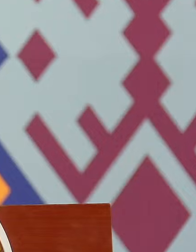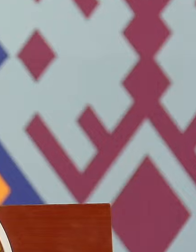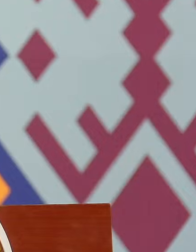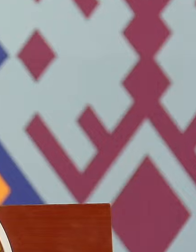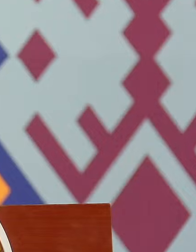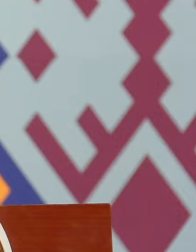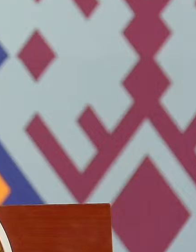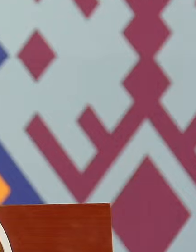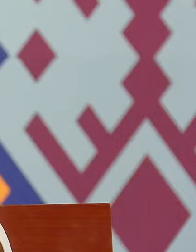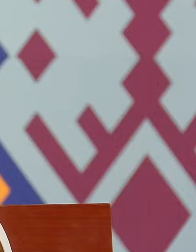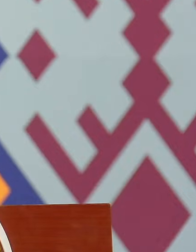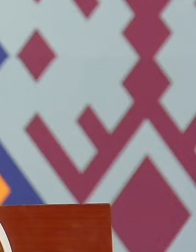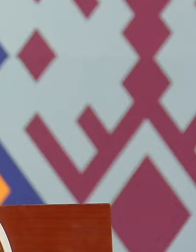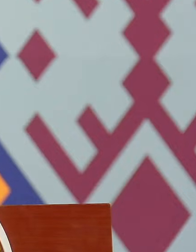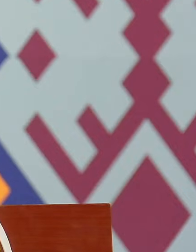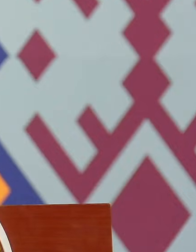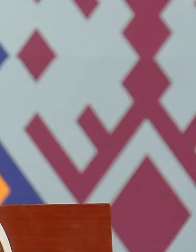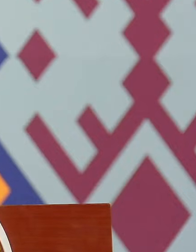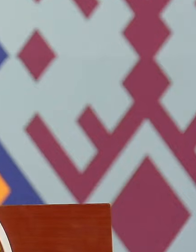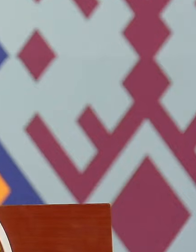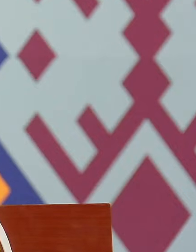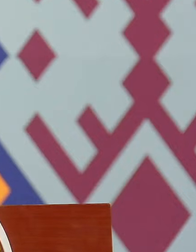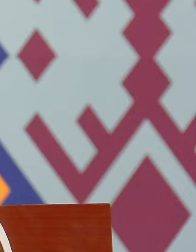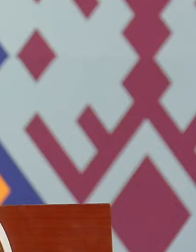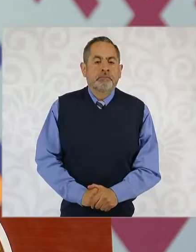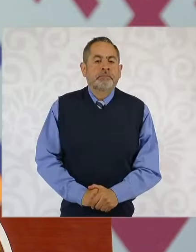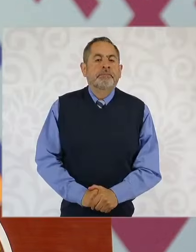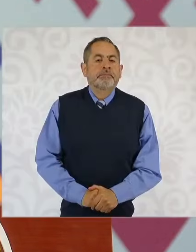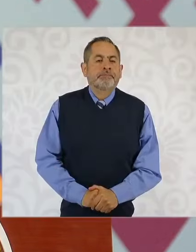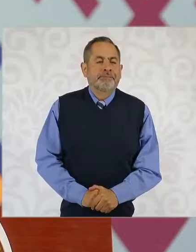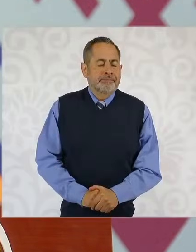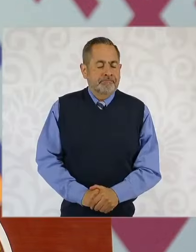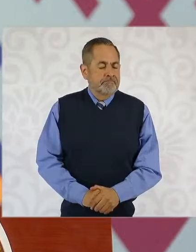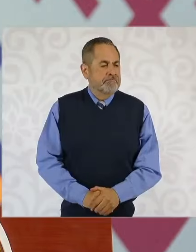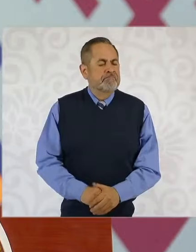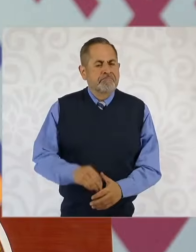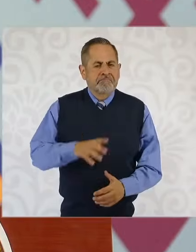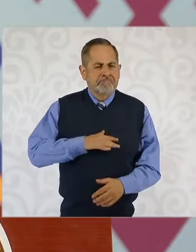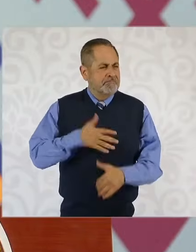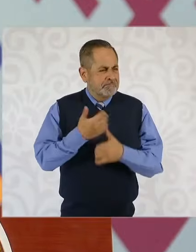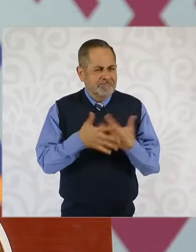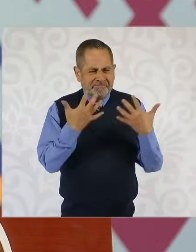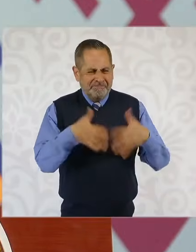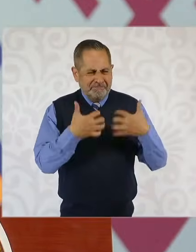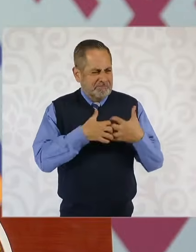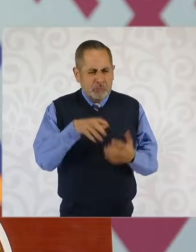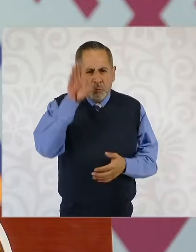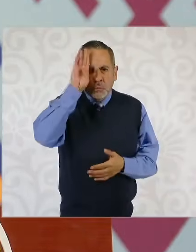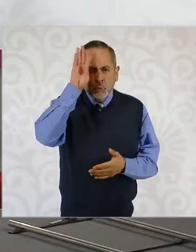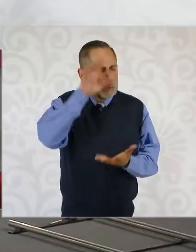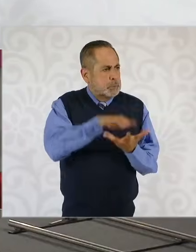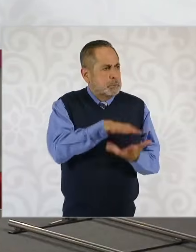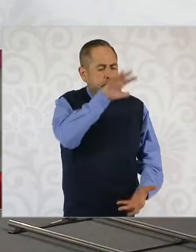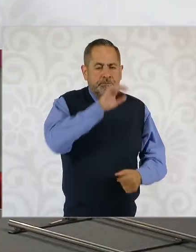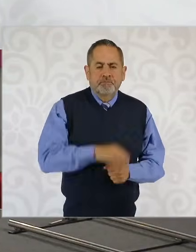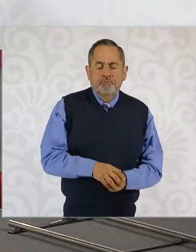la meta de 250 Y 690,000 toneladas anales respectivamente otro trabajo muy importante